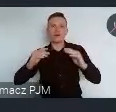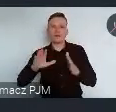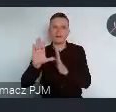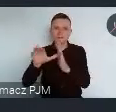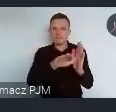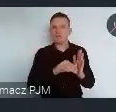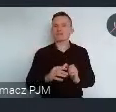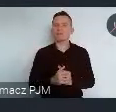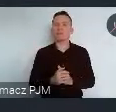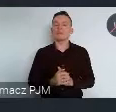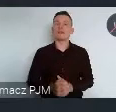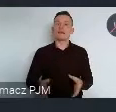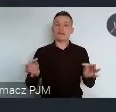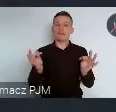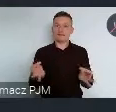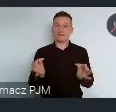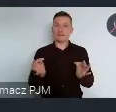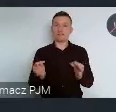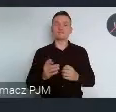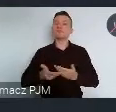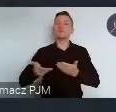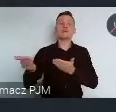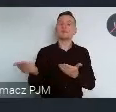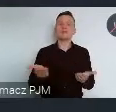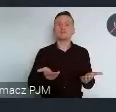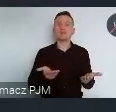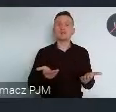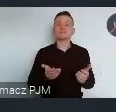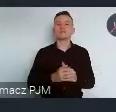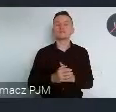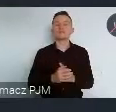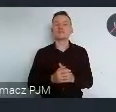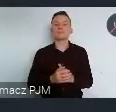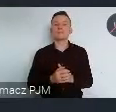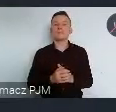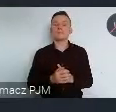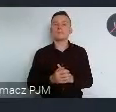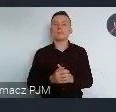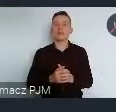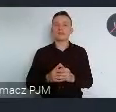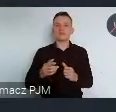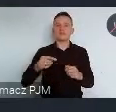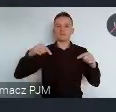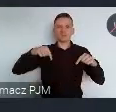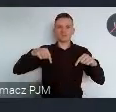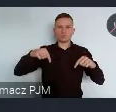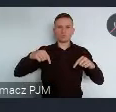Teraz zapraszamy do naszego studia panią Marię Andrzejewską,